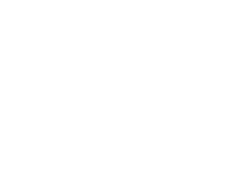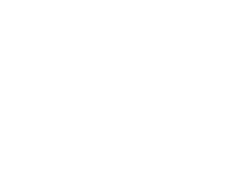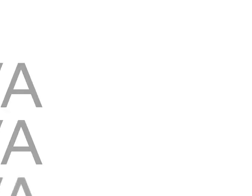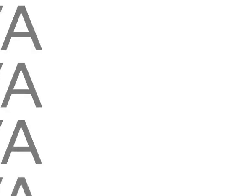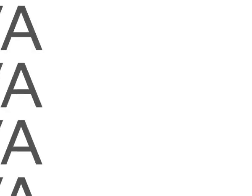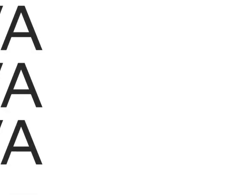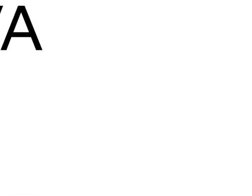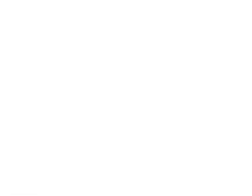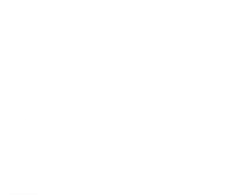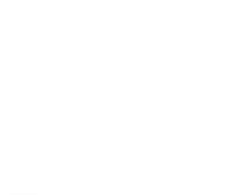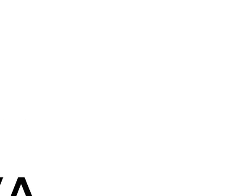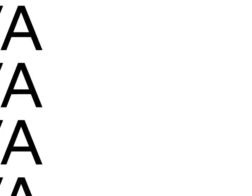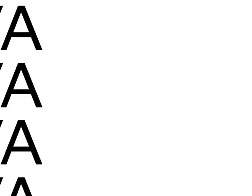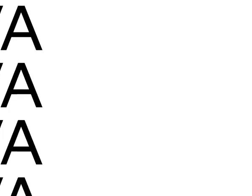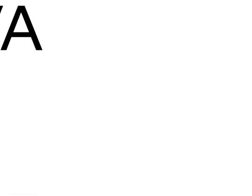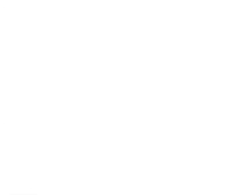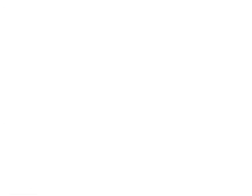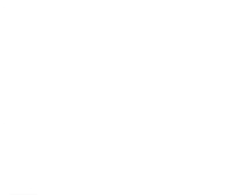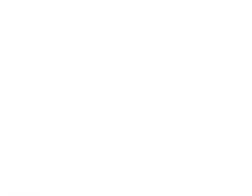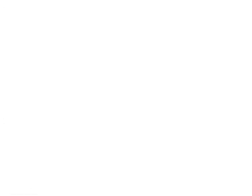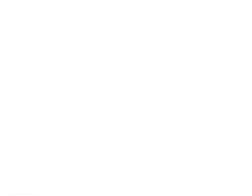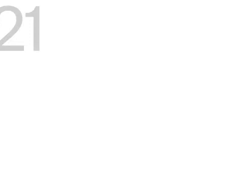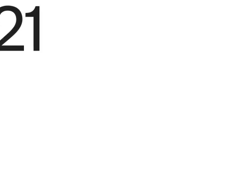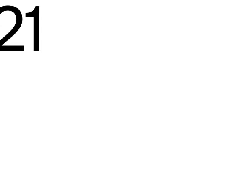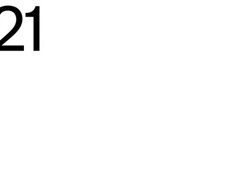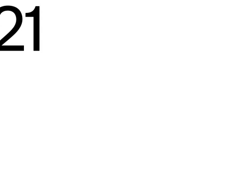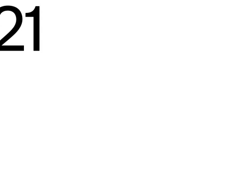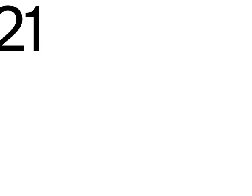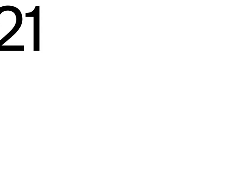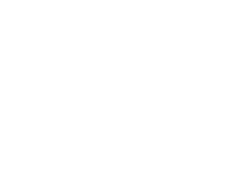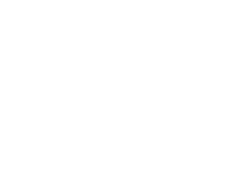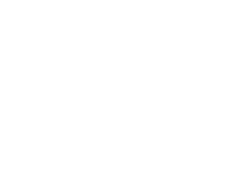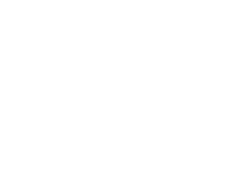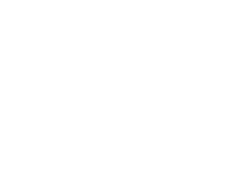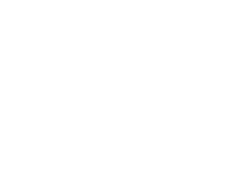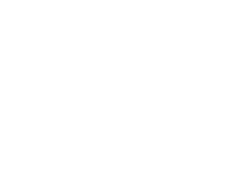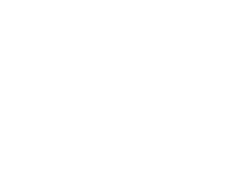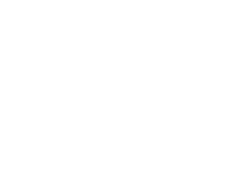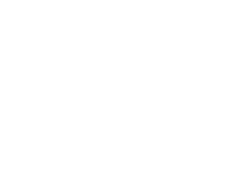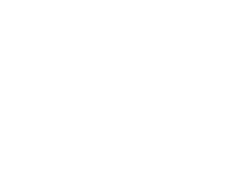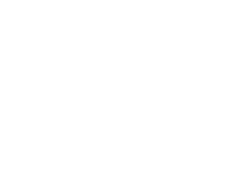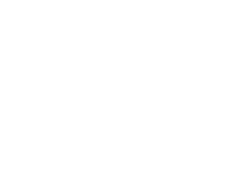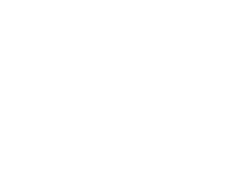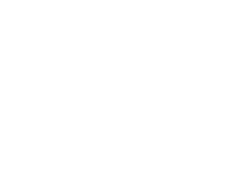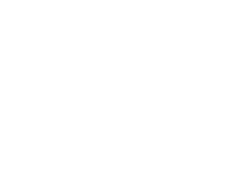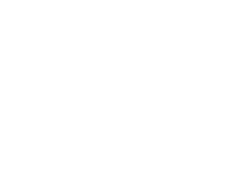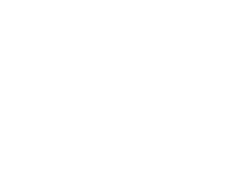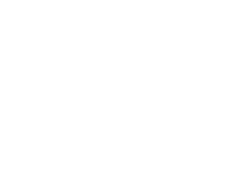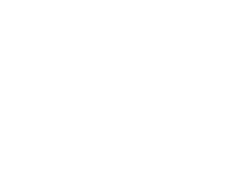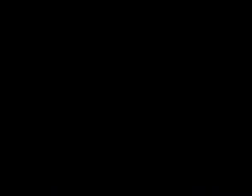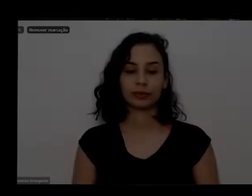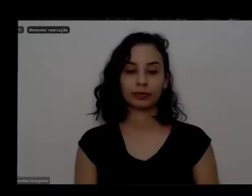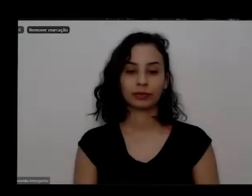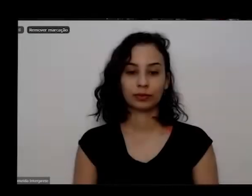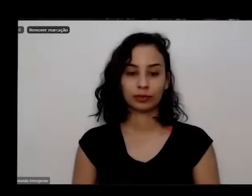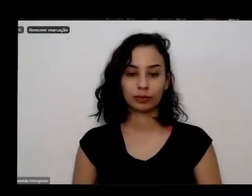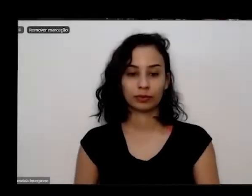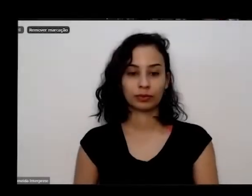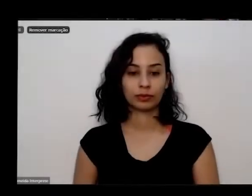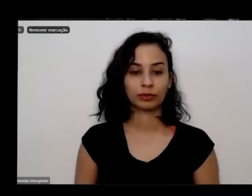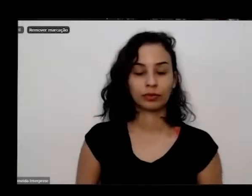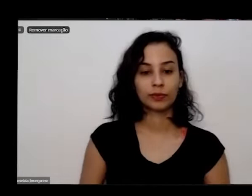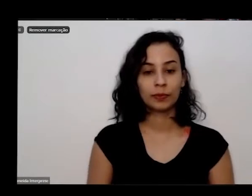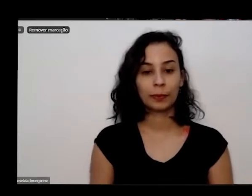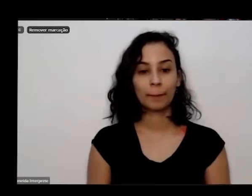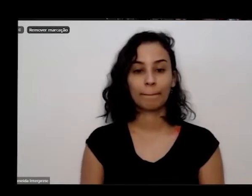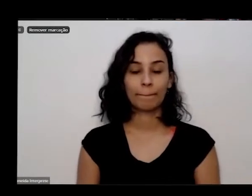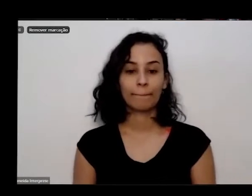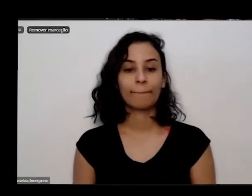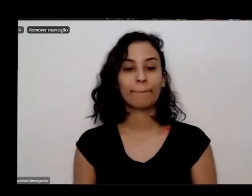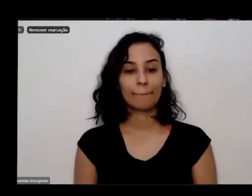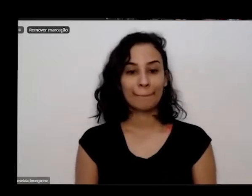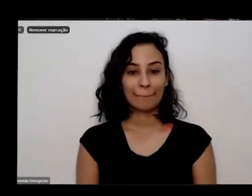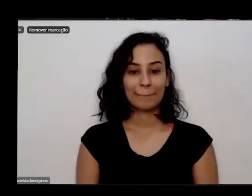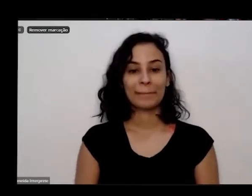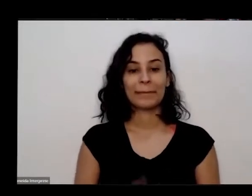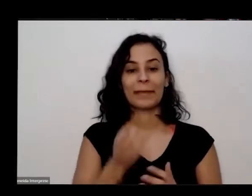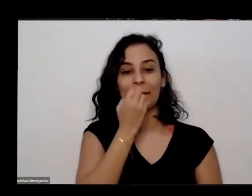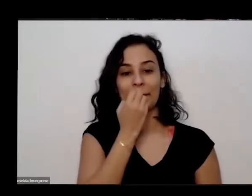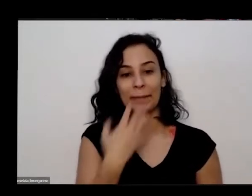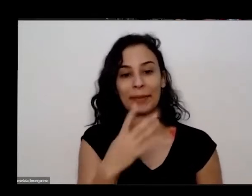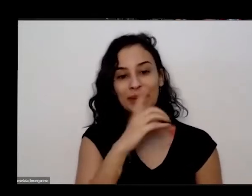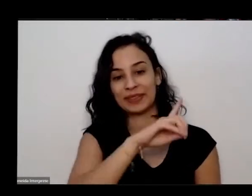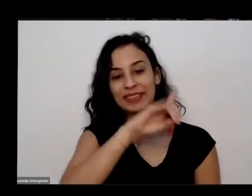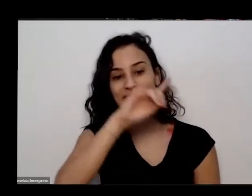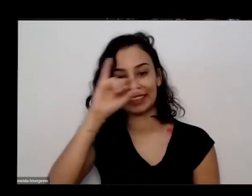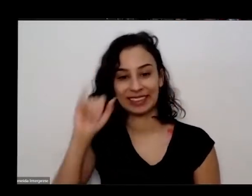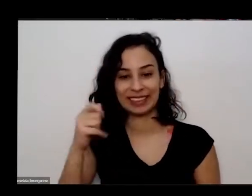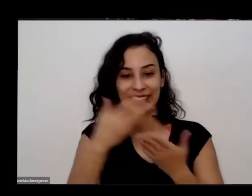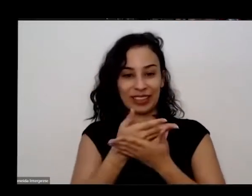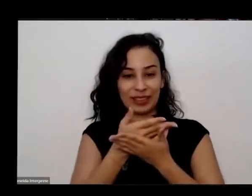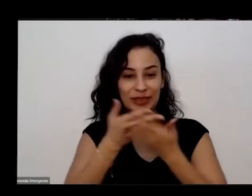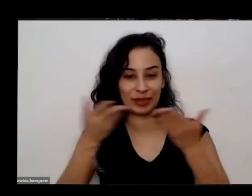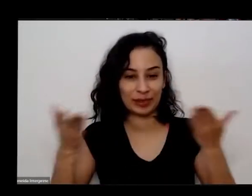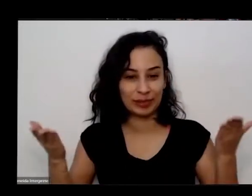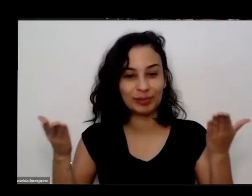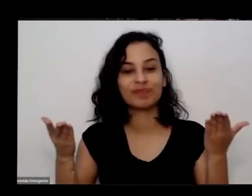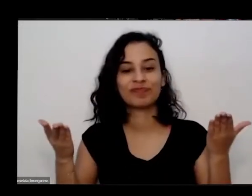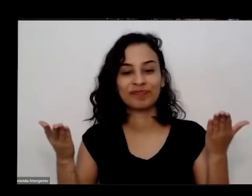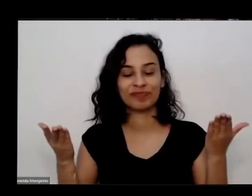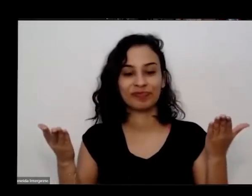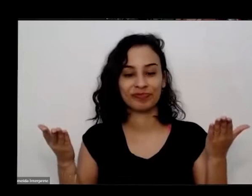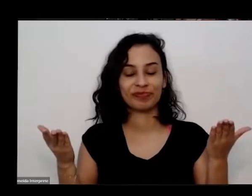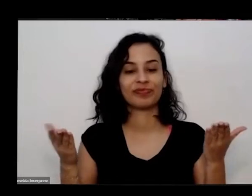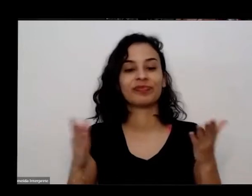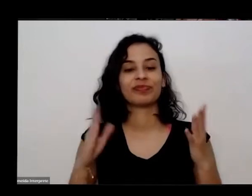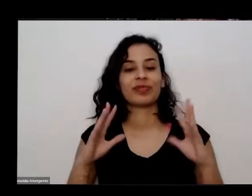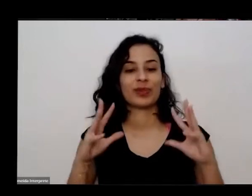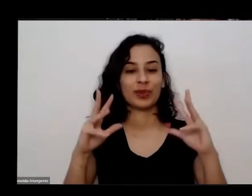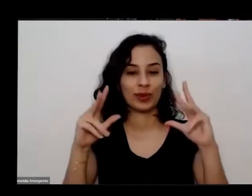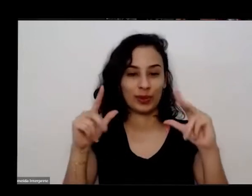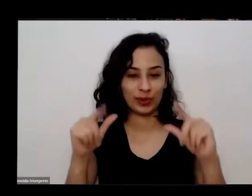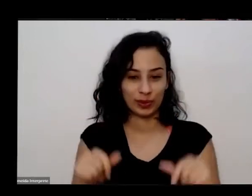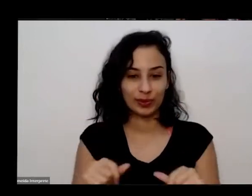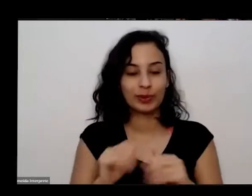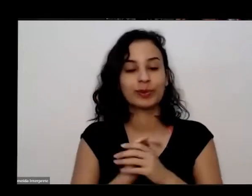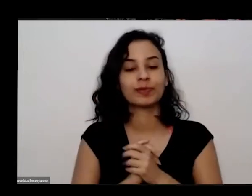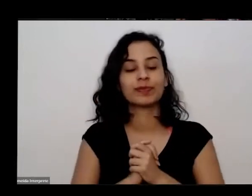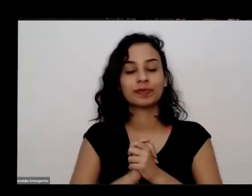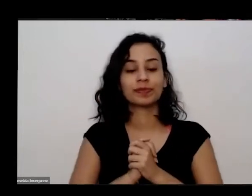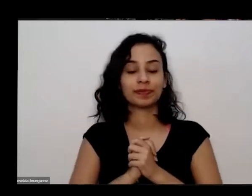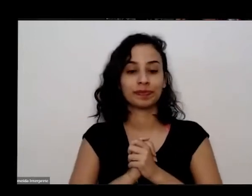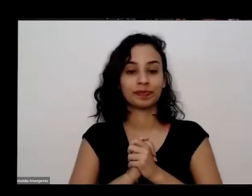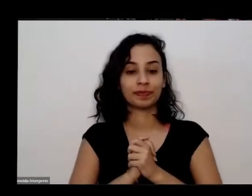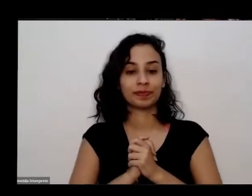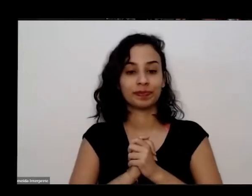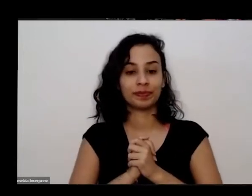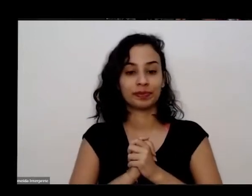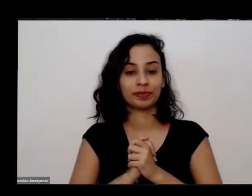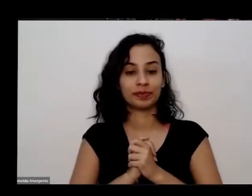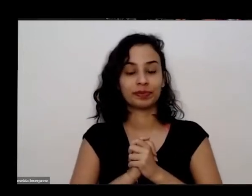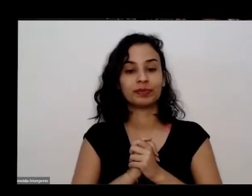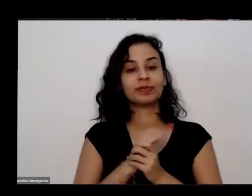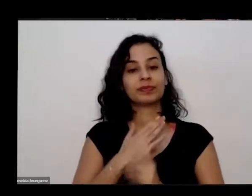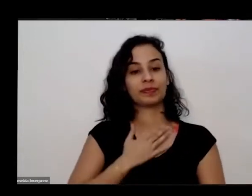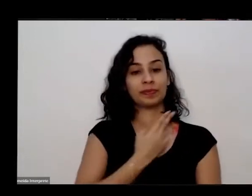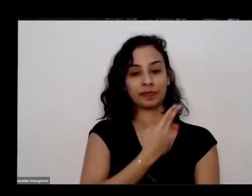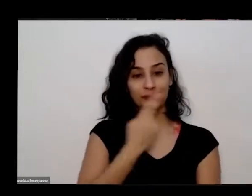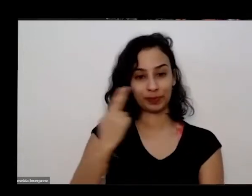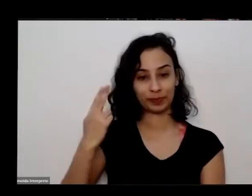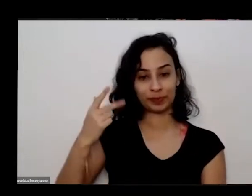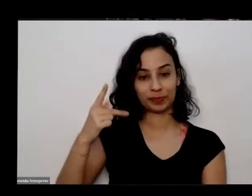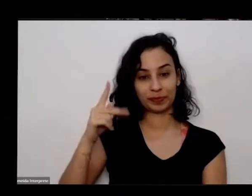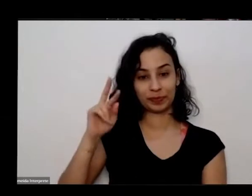E aí bom então bom dia toda virtude todos é que presente eu sou a Priscila né que mediadora do